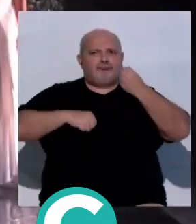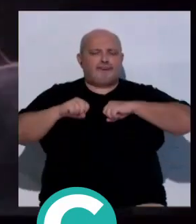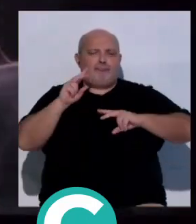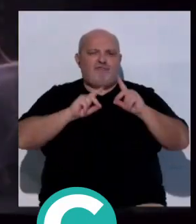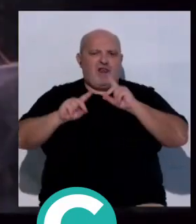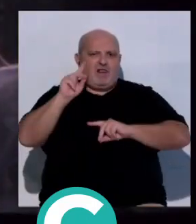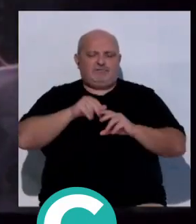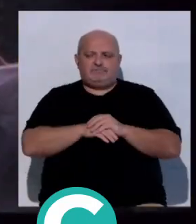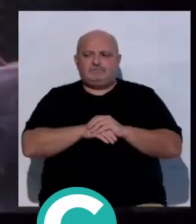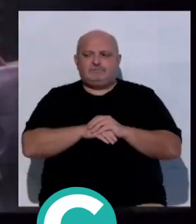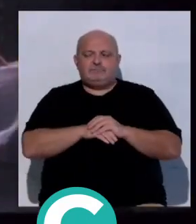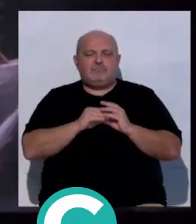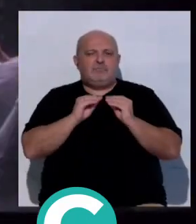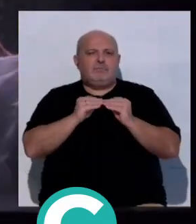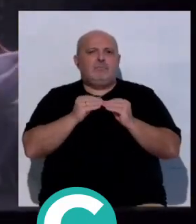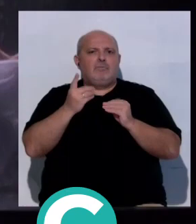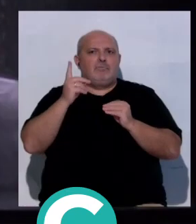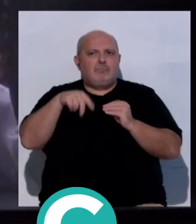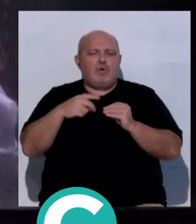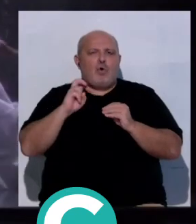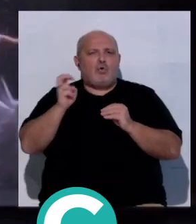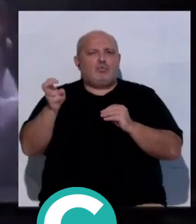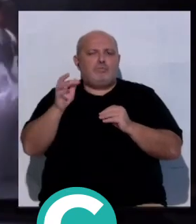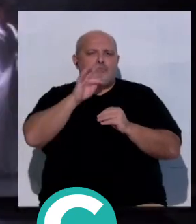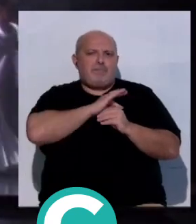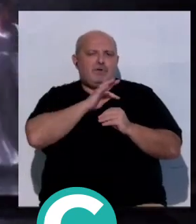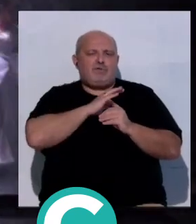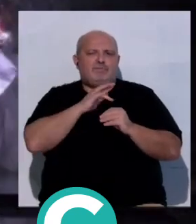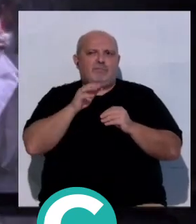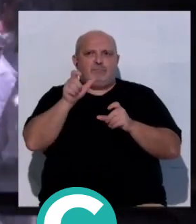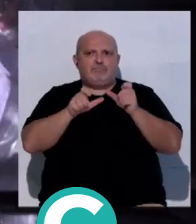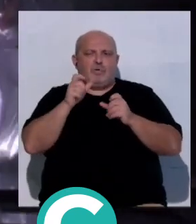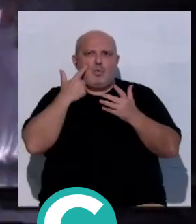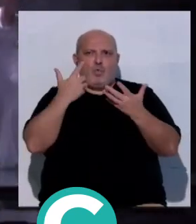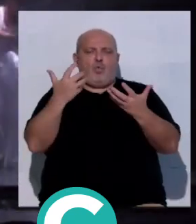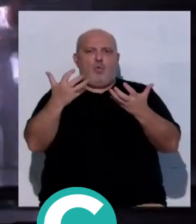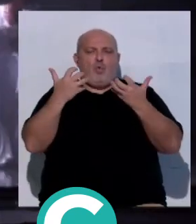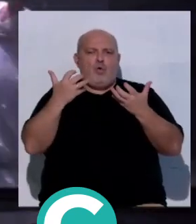año el montaje ha sido también galardonado con el premio de la crítica al mejor espectáculo de danza